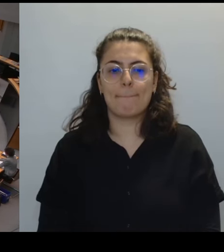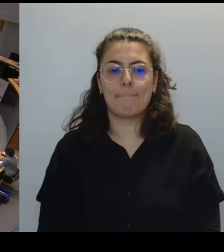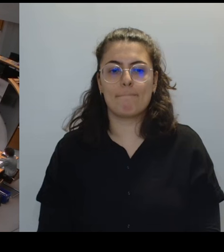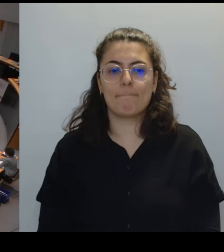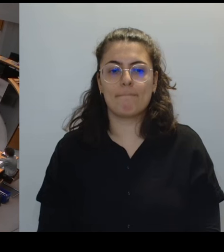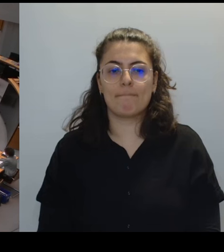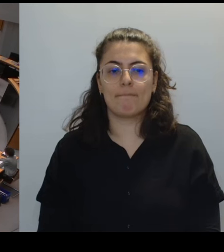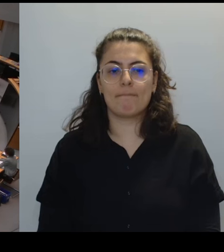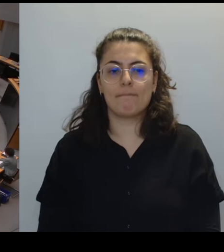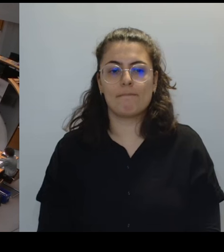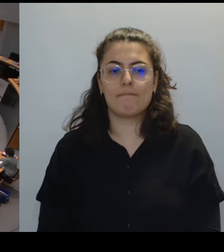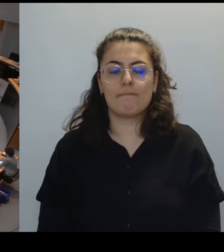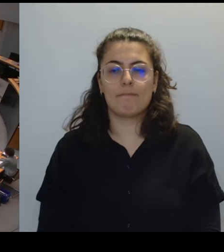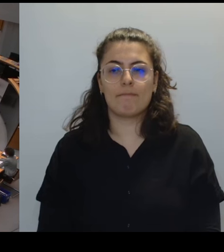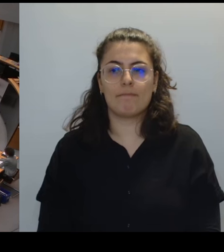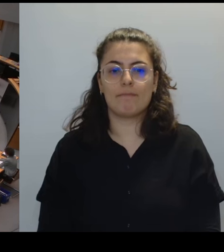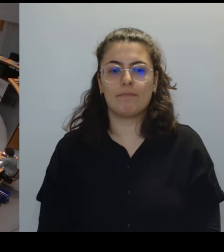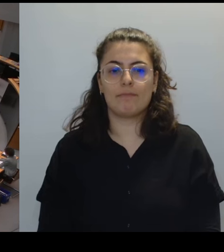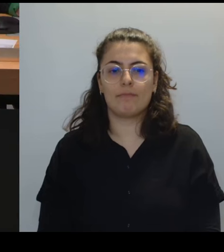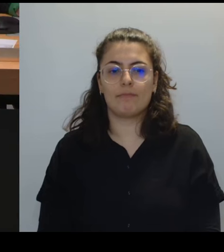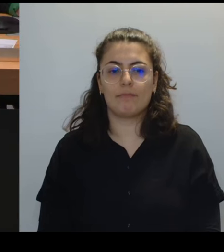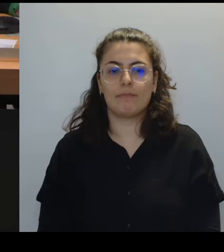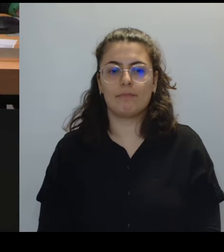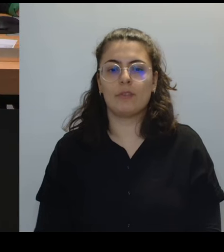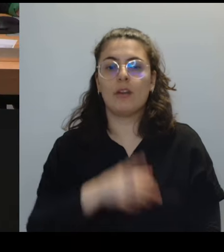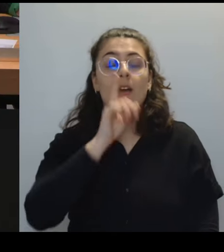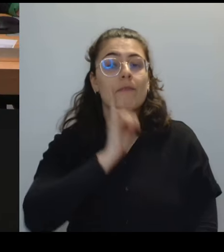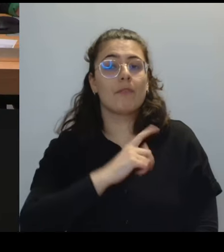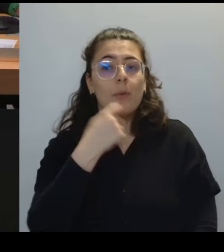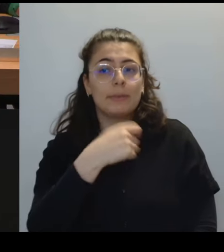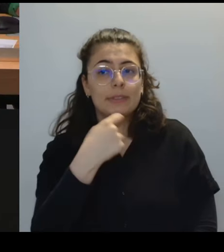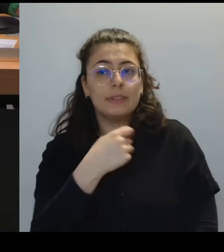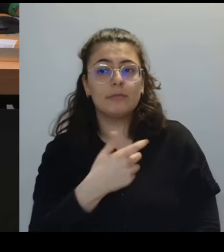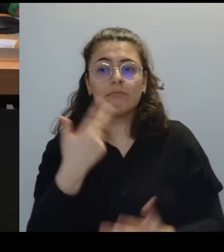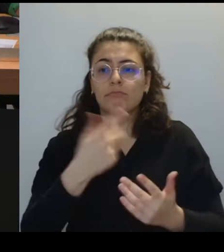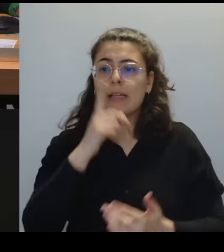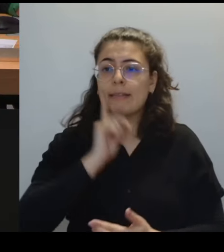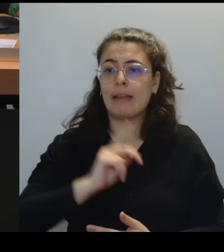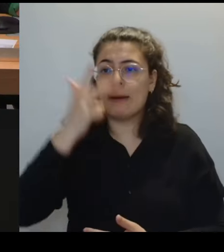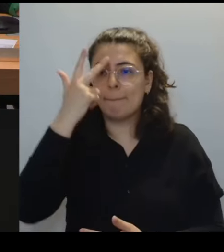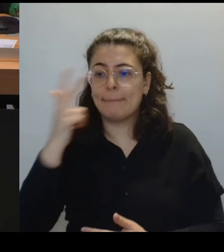(Rednerwechsel) Frau Präsidentin! Sehr geehrte Damen und Herren! Die Untersuchungen zur Früherkennung von Krankheiten,